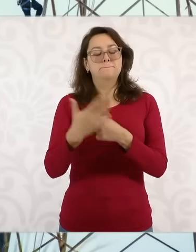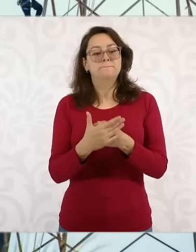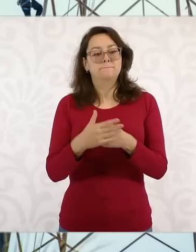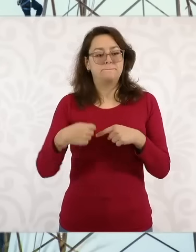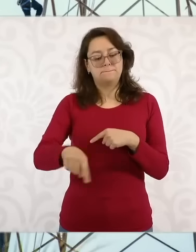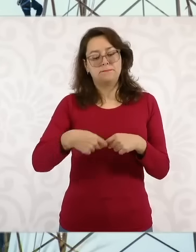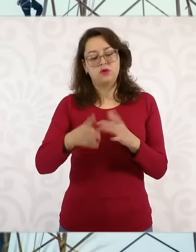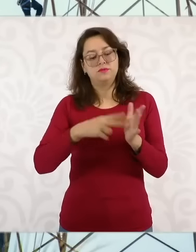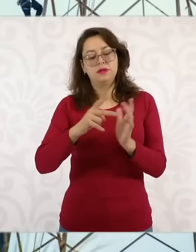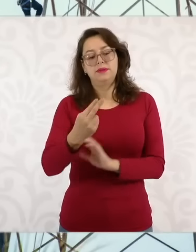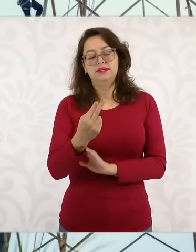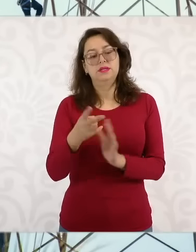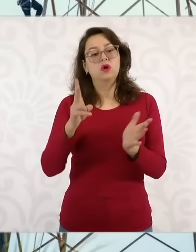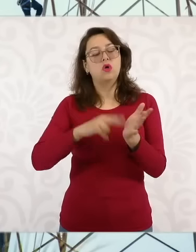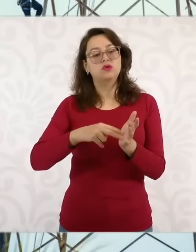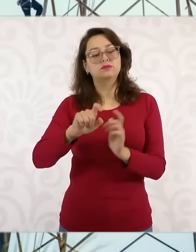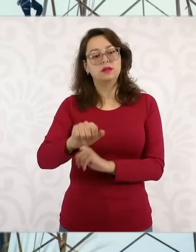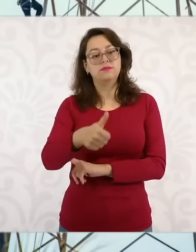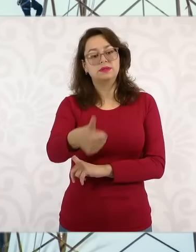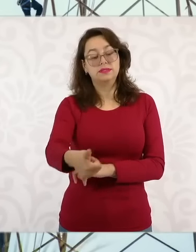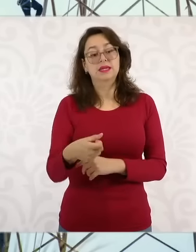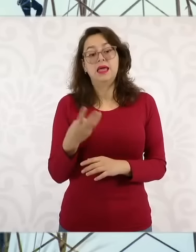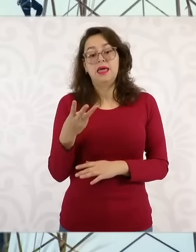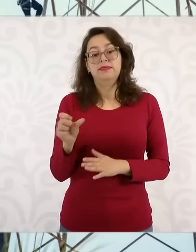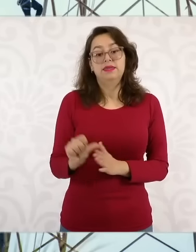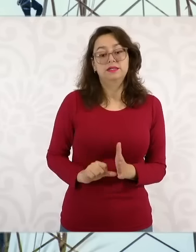cuyo desarrollo se ha calendarizado por trimestres y quincenas como lo muestran